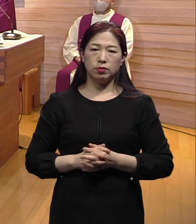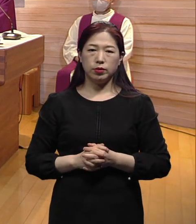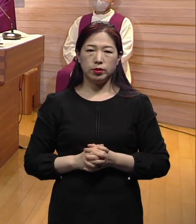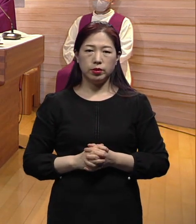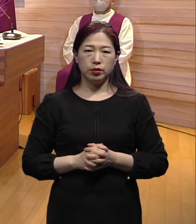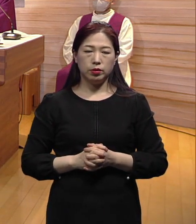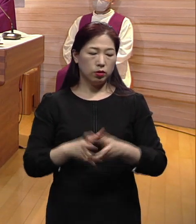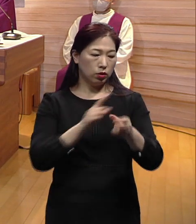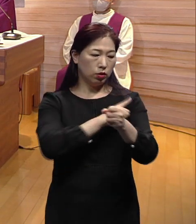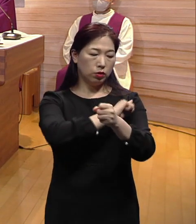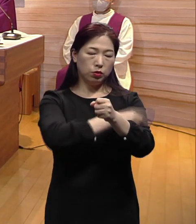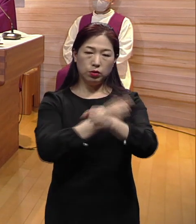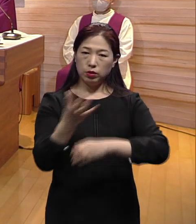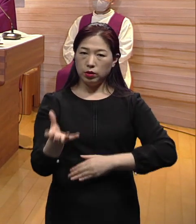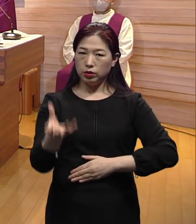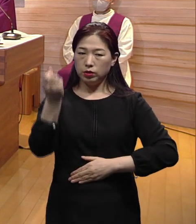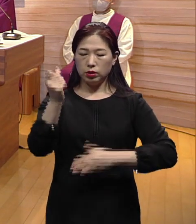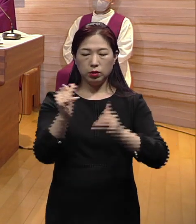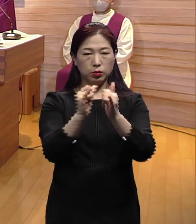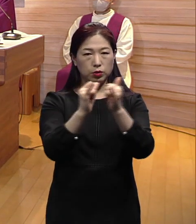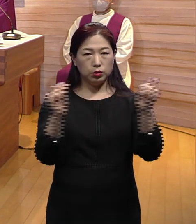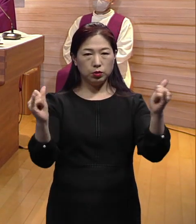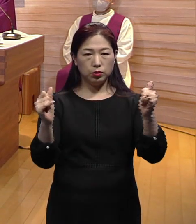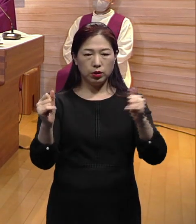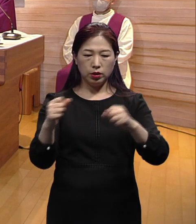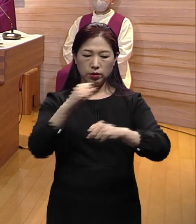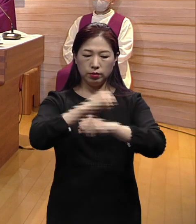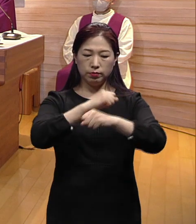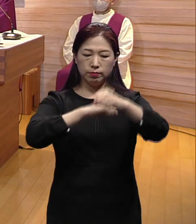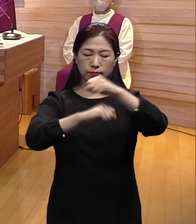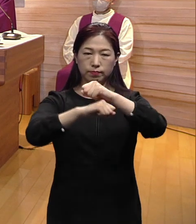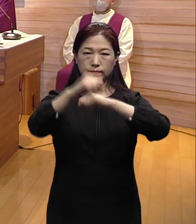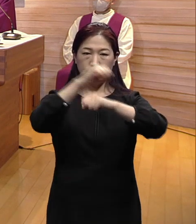기득권을 가진 유대인들은 담을 치고 구획화하여